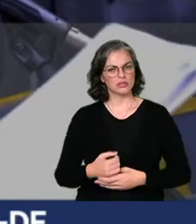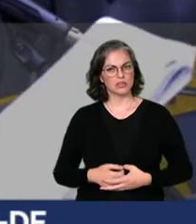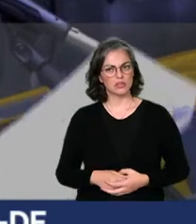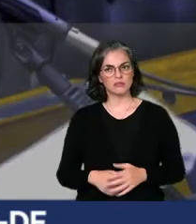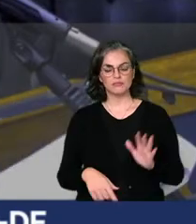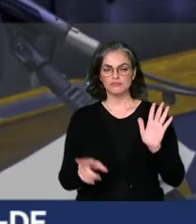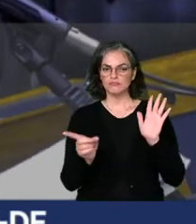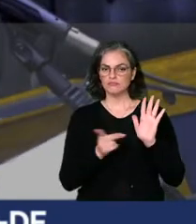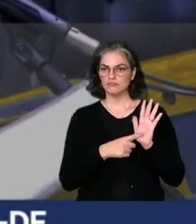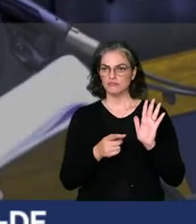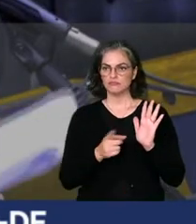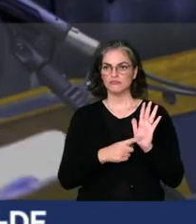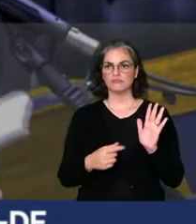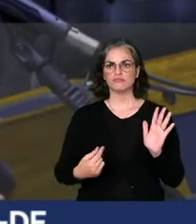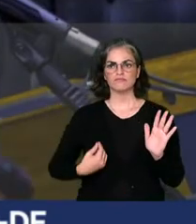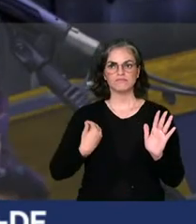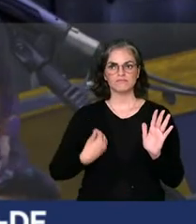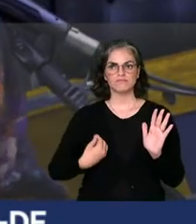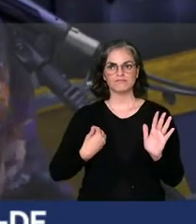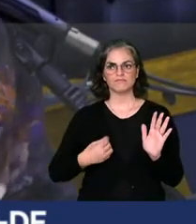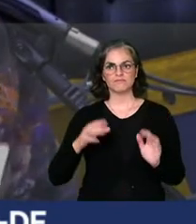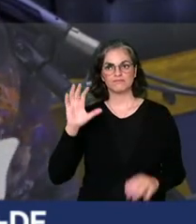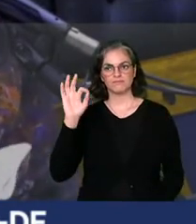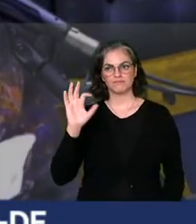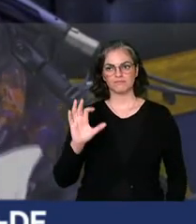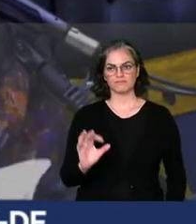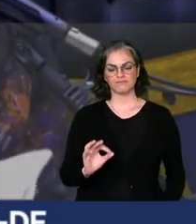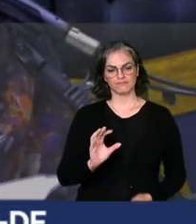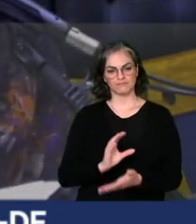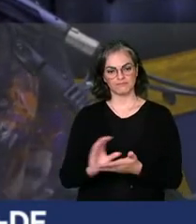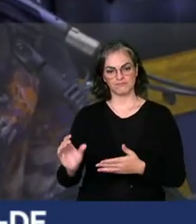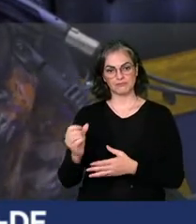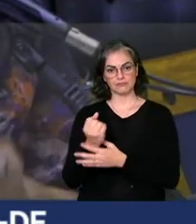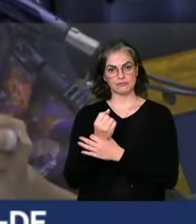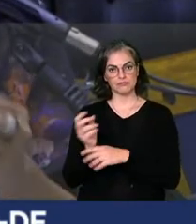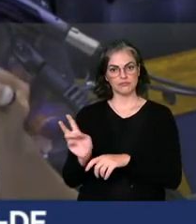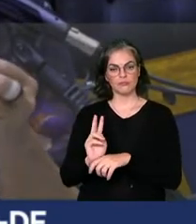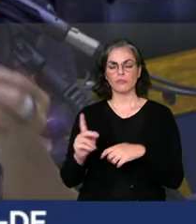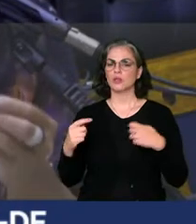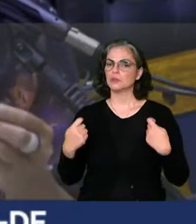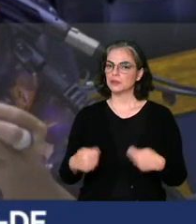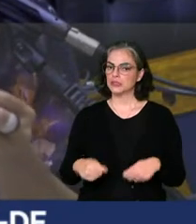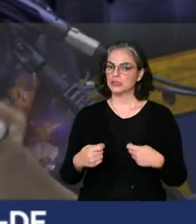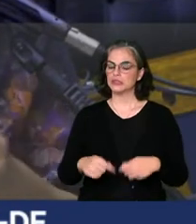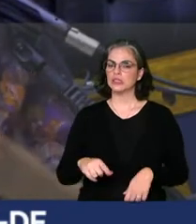PORQUE AQUI DIZ QUE O PERCENTUAL QUE SERÁ DESTINADO É SEGURANÇA PÚBLICA, DEVE CONTEMPLAR O AUMENTO DOS PISOS